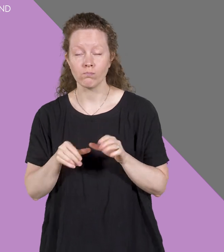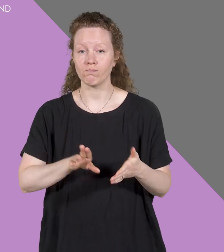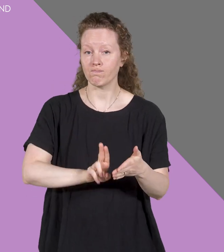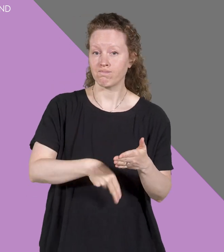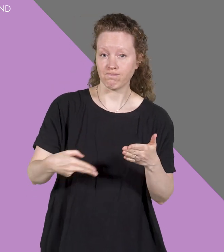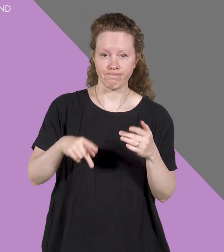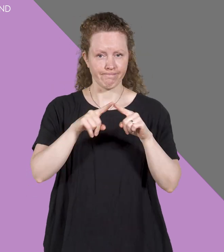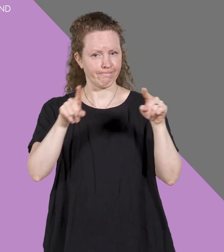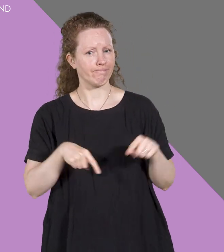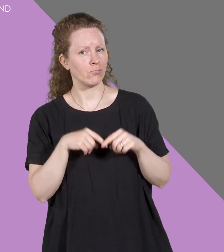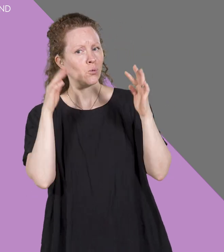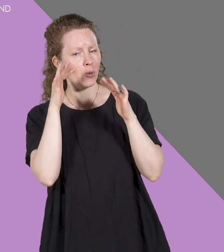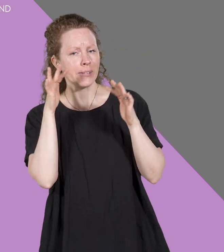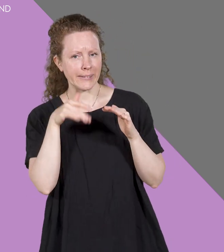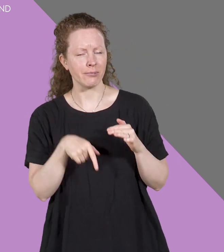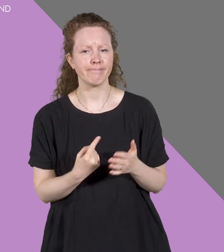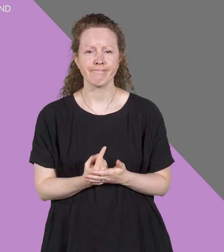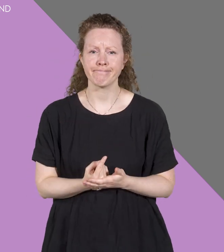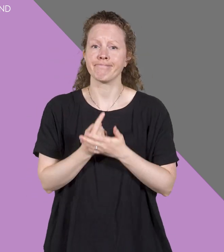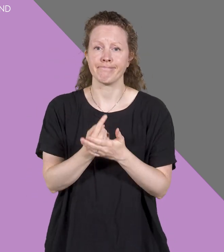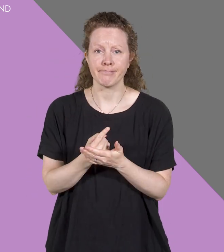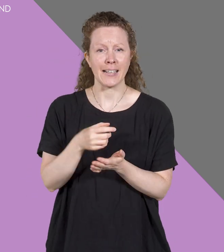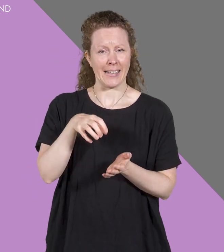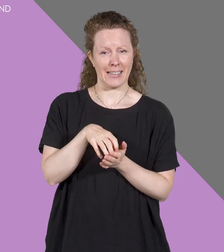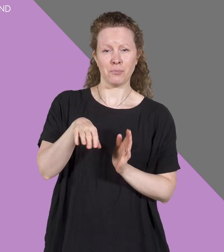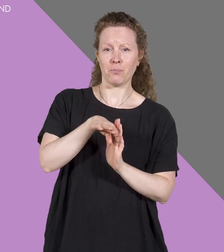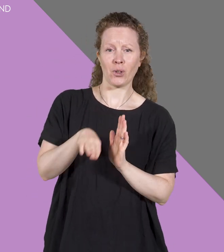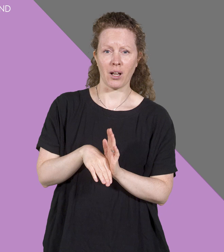undertecknat ett ställningstagande för att man i regeringsprogrammet ska inkludera -